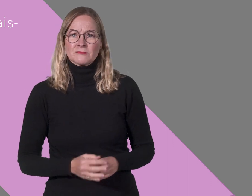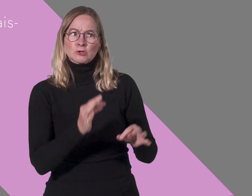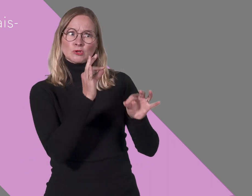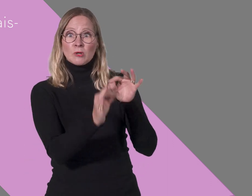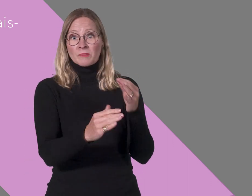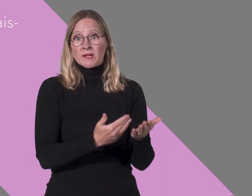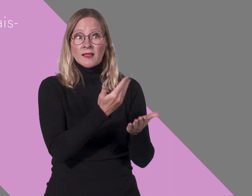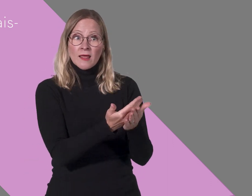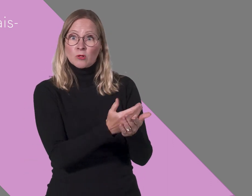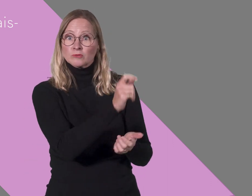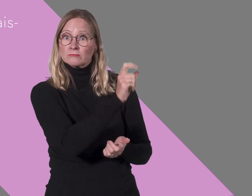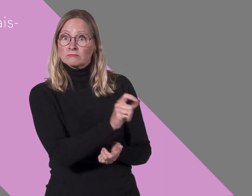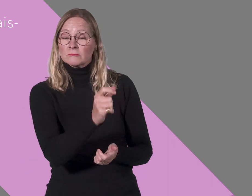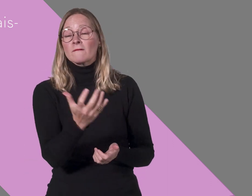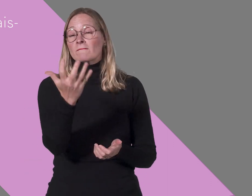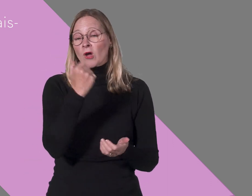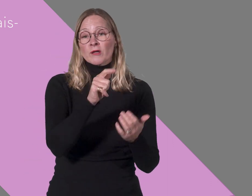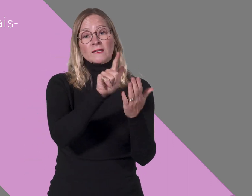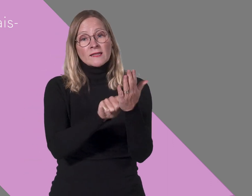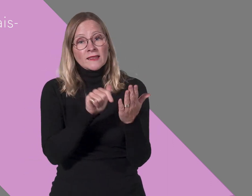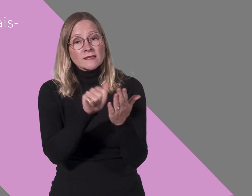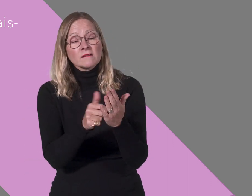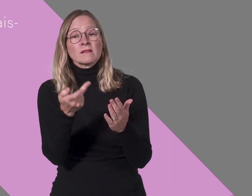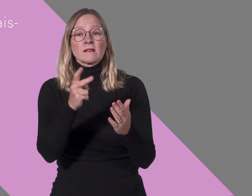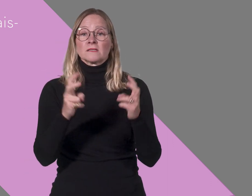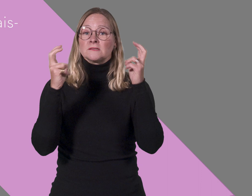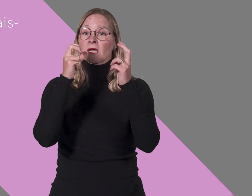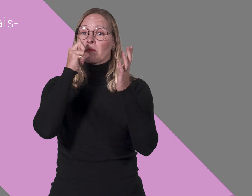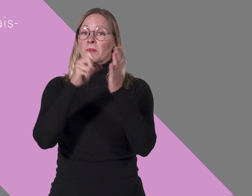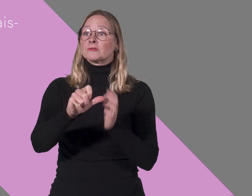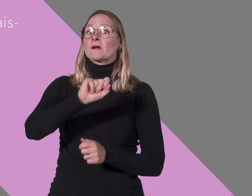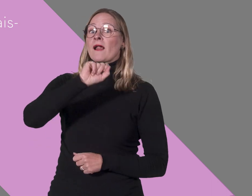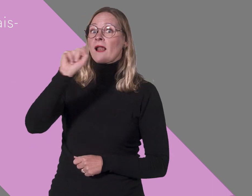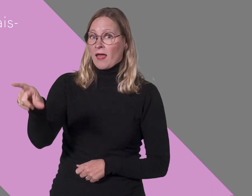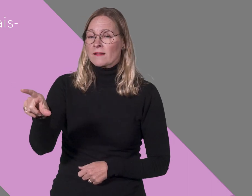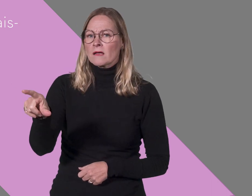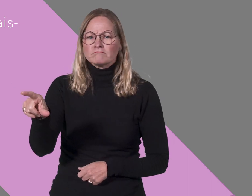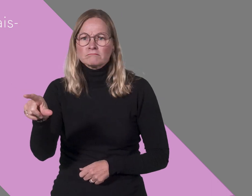Ehdotukset voi lähettää joko kirjeenä tai sähköpostilla -